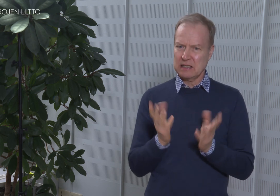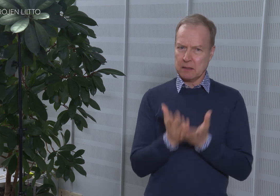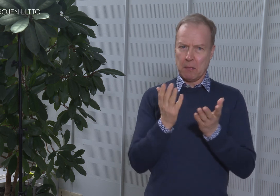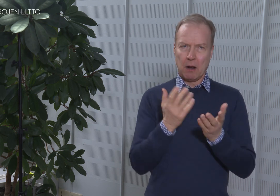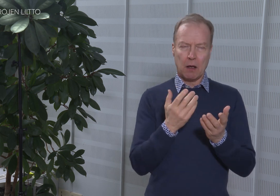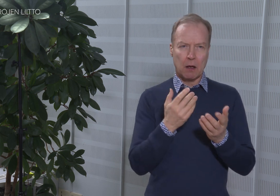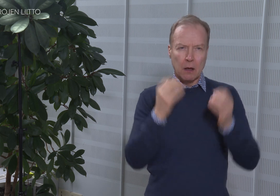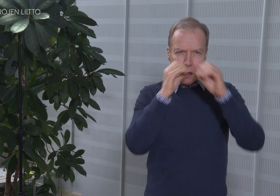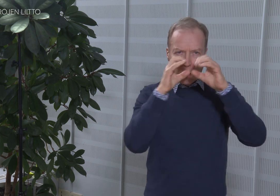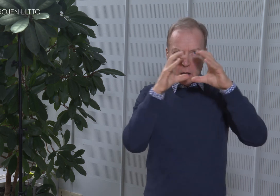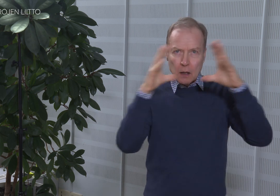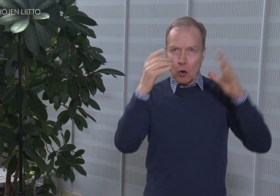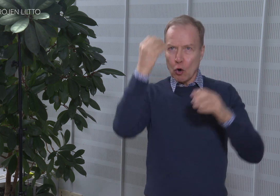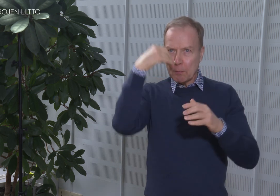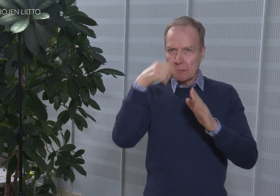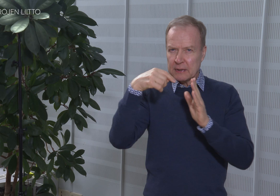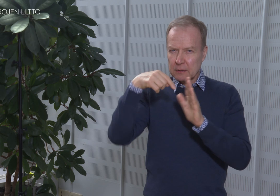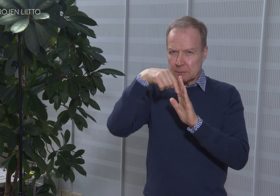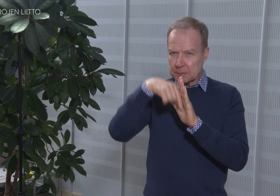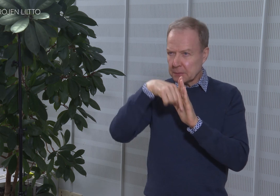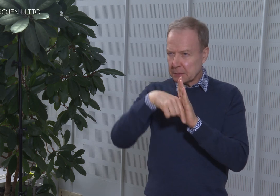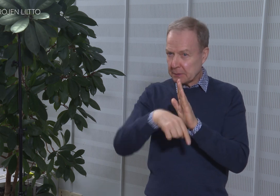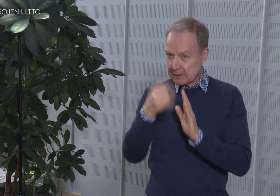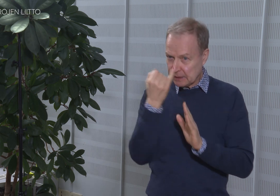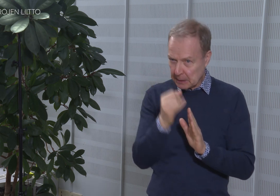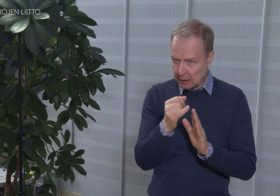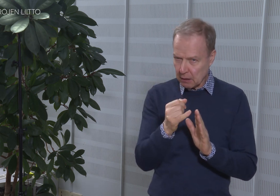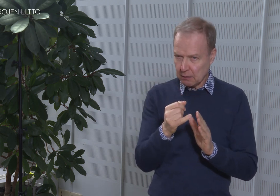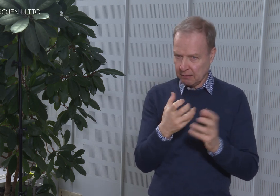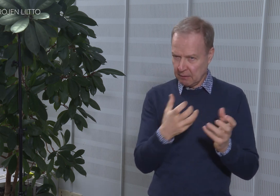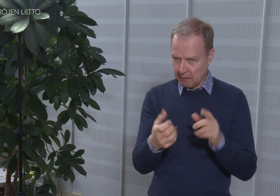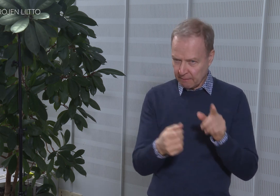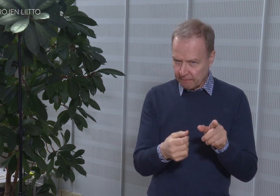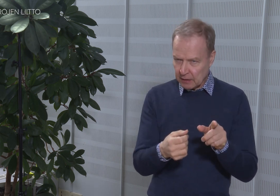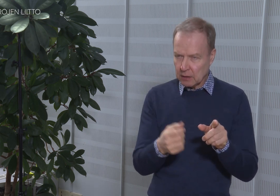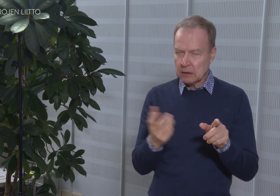Samalla meidän on työstettävä yhteisön kanssa koko prosessin perusideaa - ja omaksuttava se mahdollisimman syvällisesti.